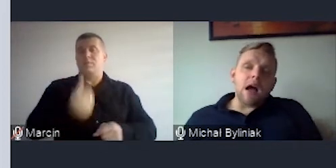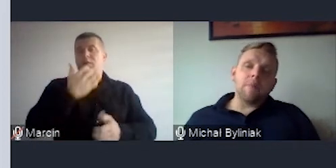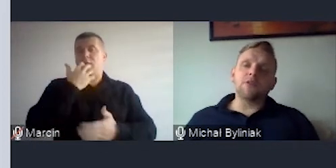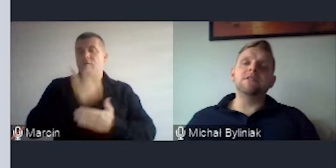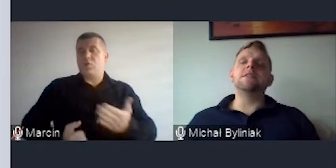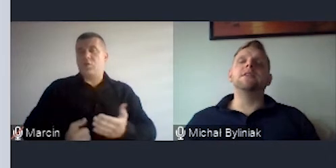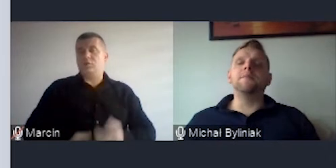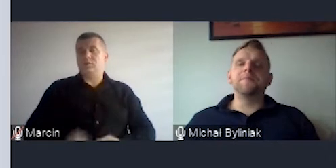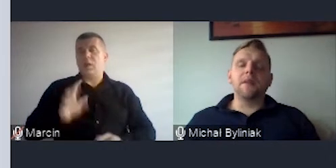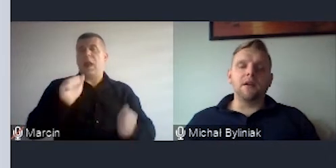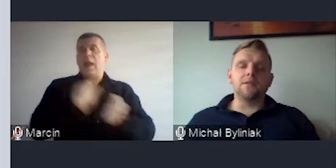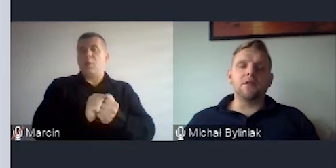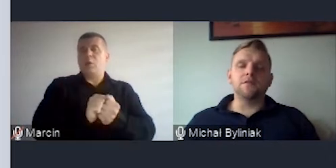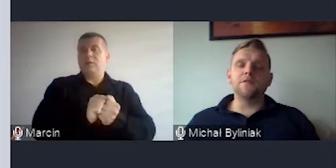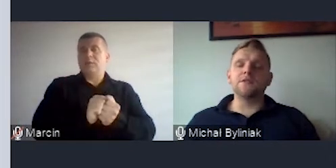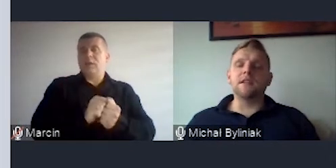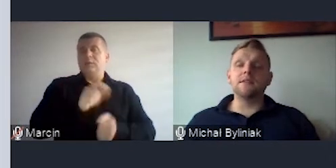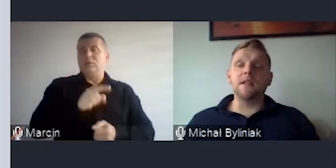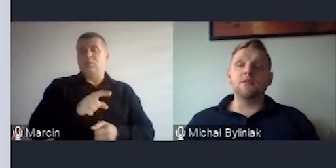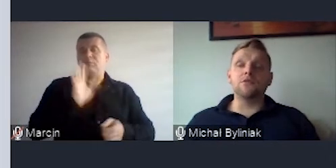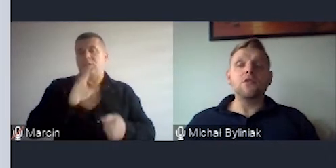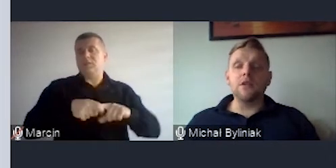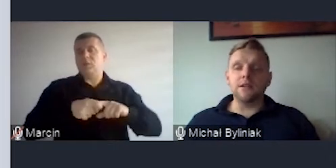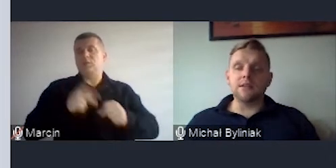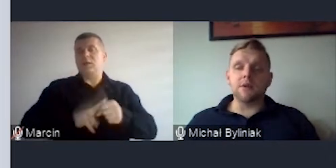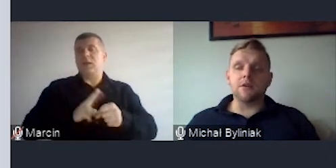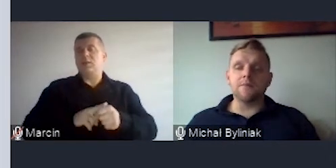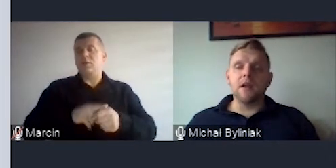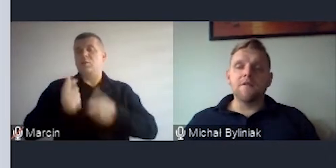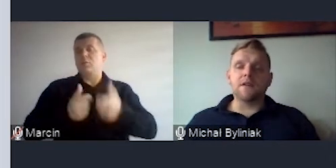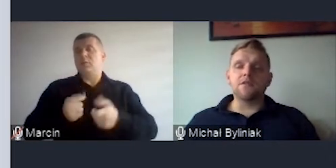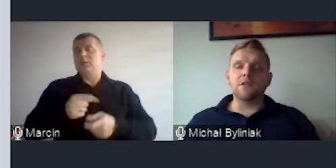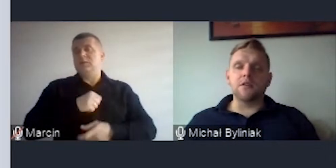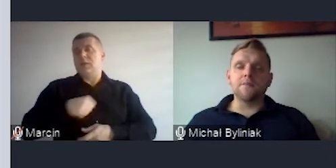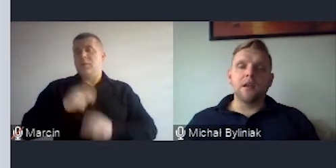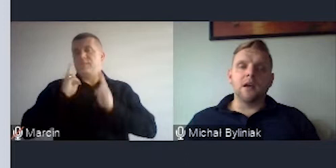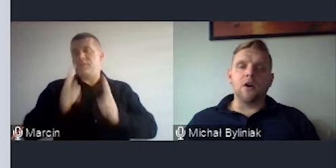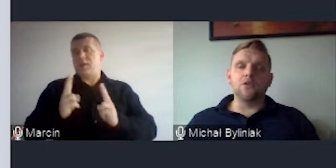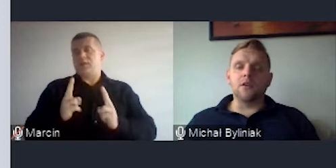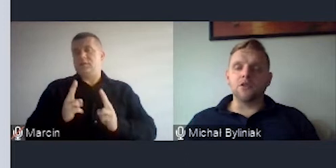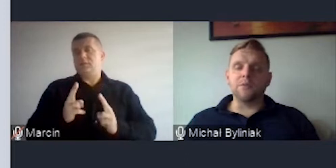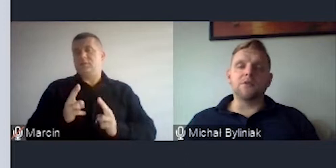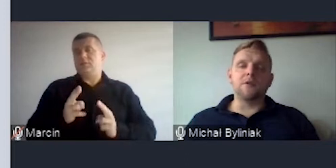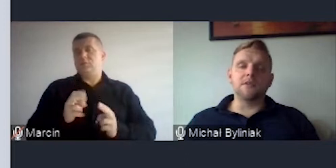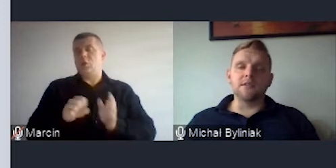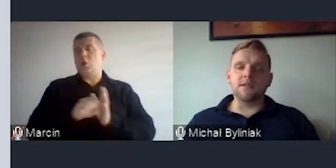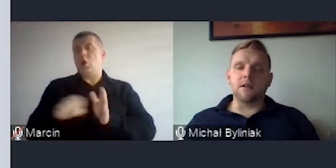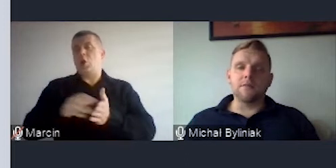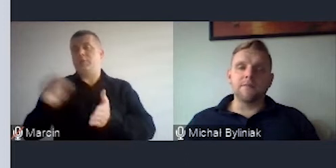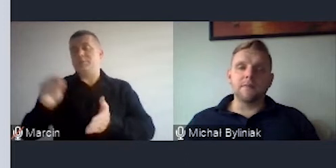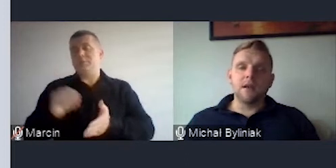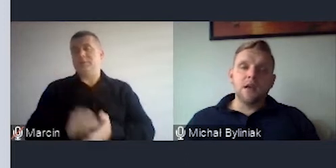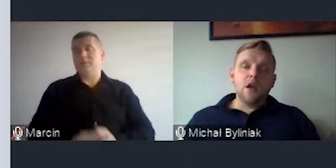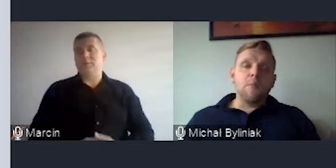a amortyzacja znowu związana jest z datą dokonania samego taktycznego odpisu amortyzacyjnego.